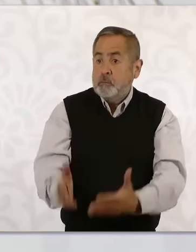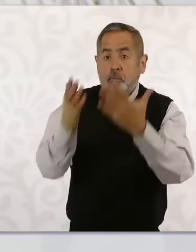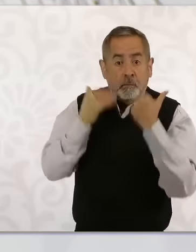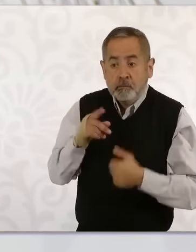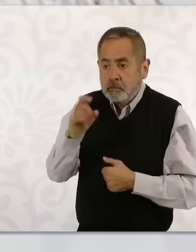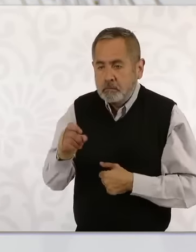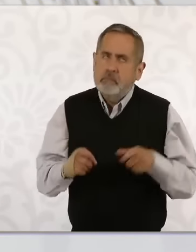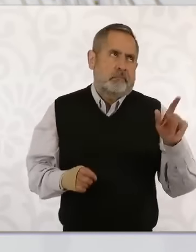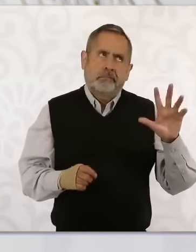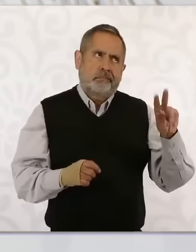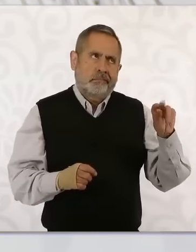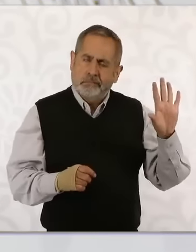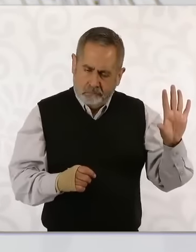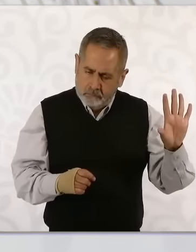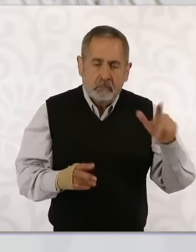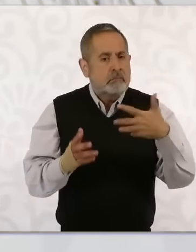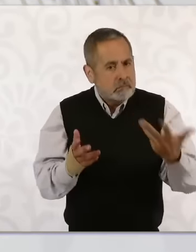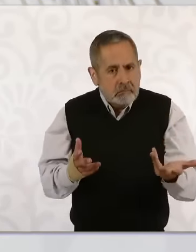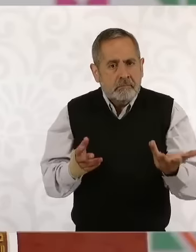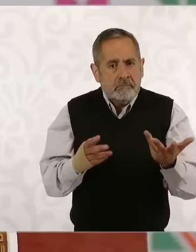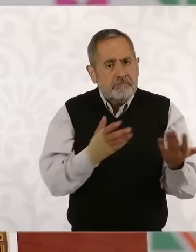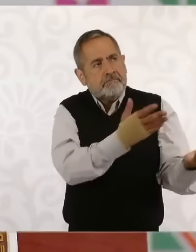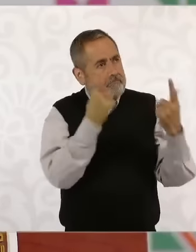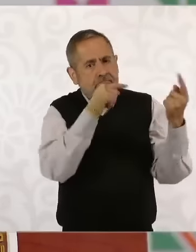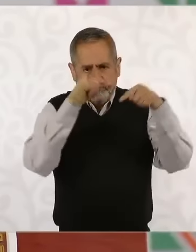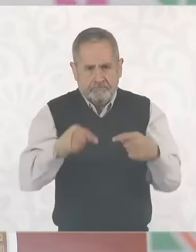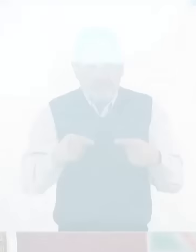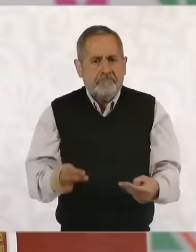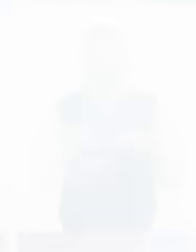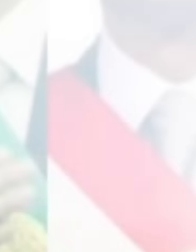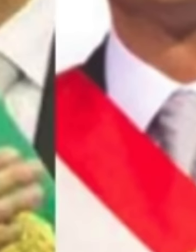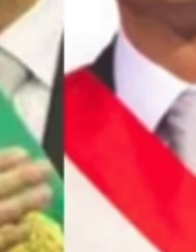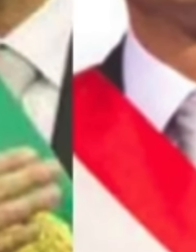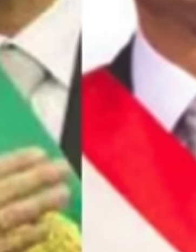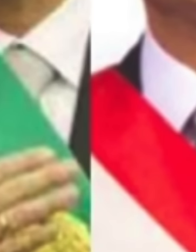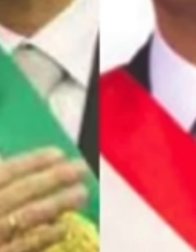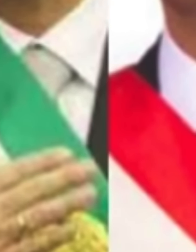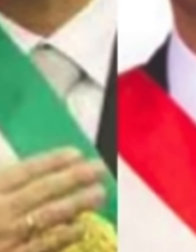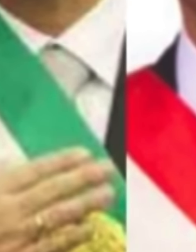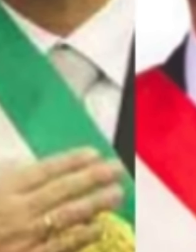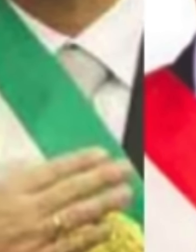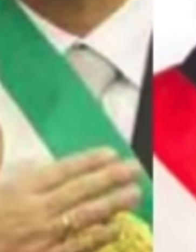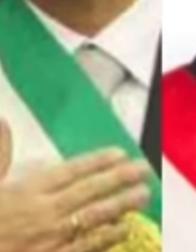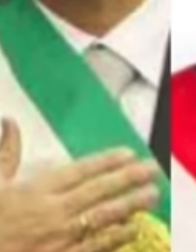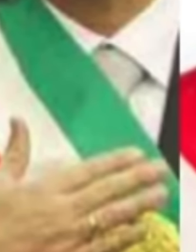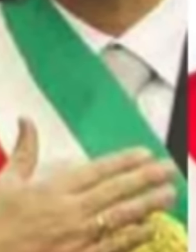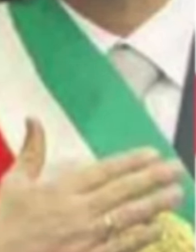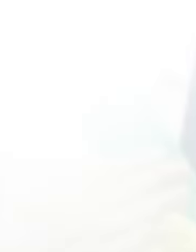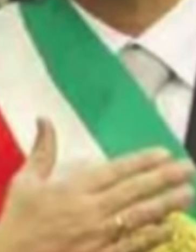impuesto o conseguir mano de obra barata, tal como sucedía en los gobiernos neoliberales. Hoy con la